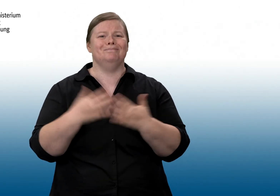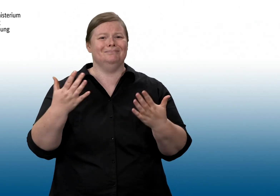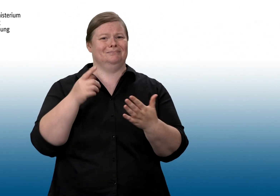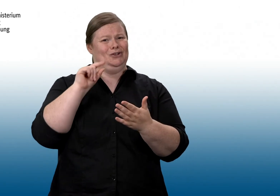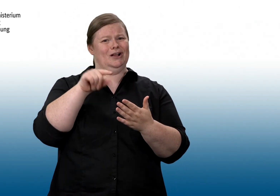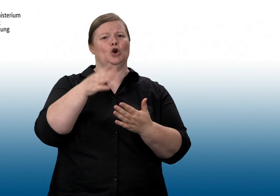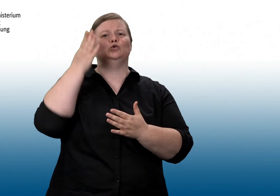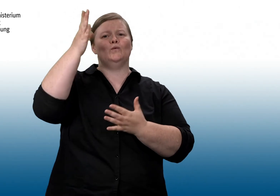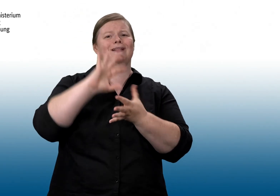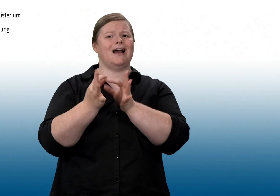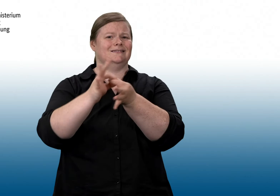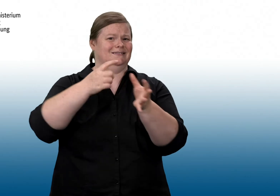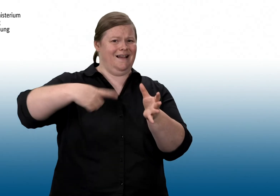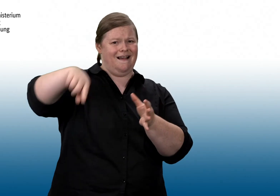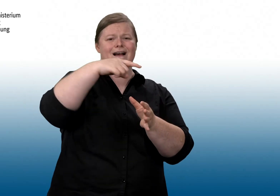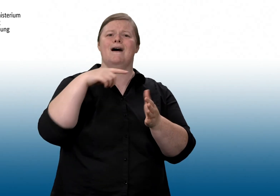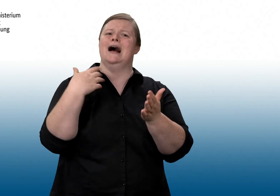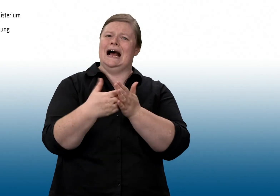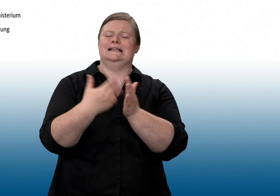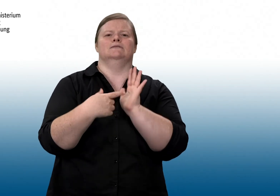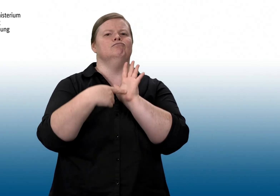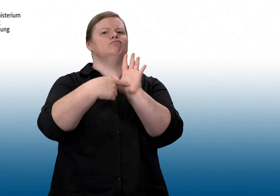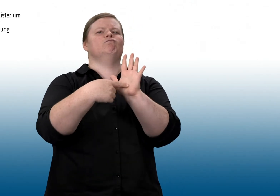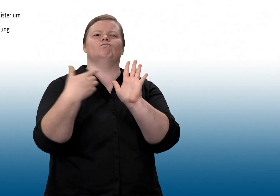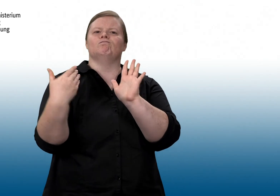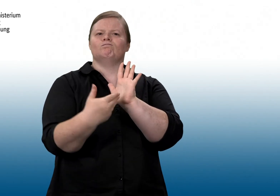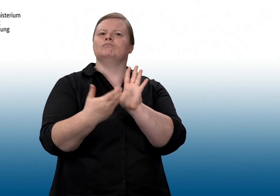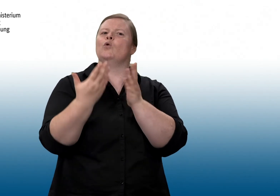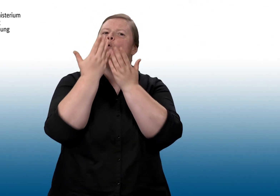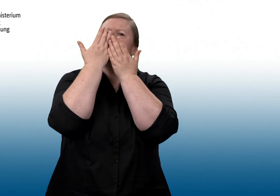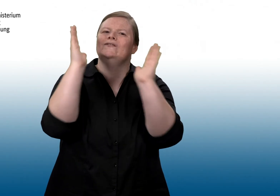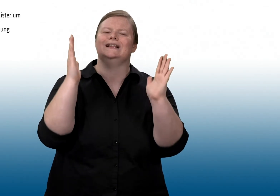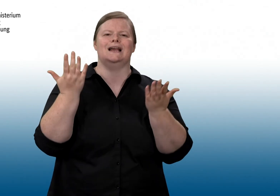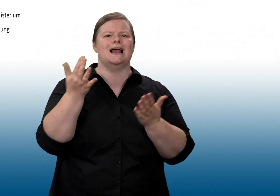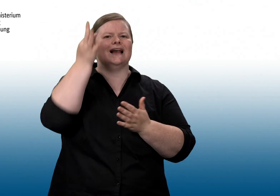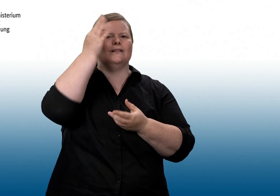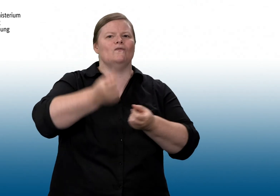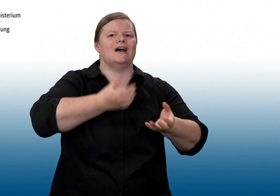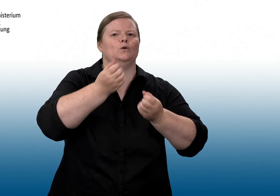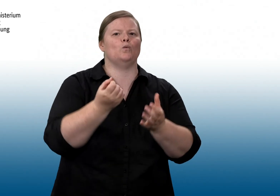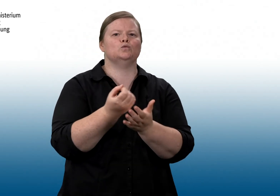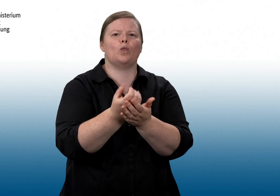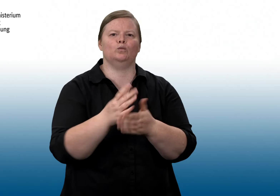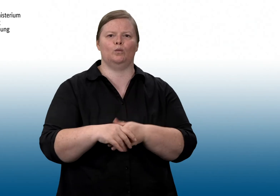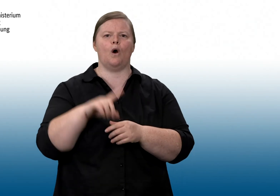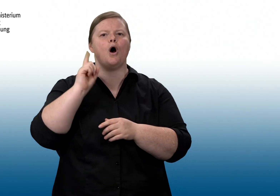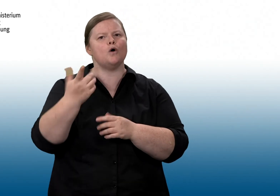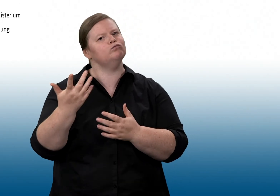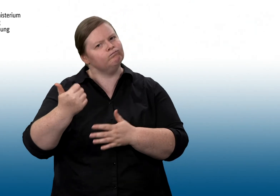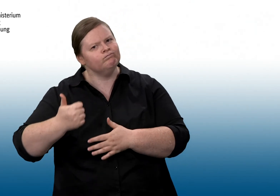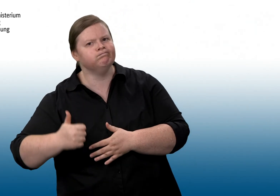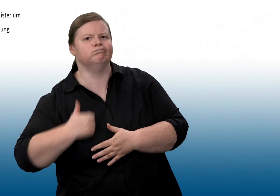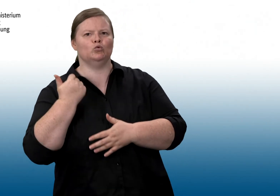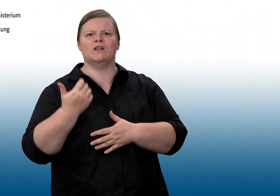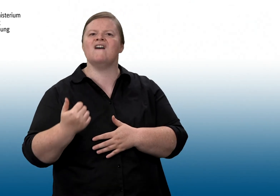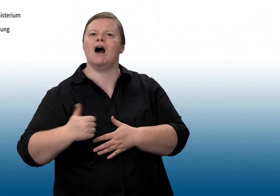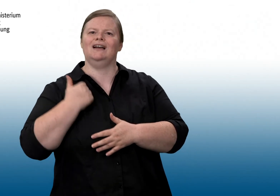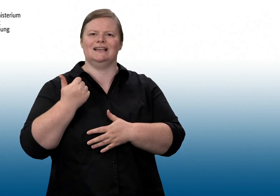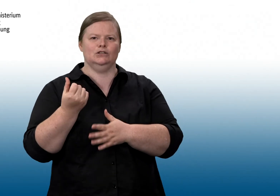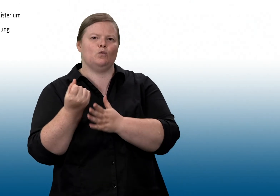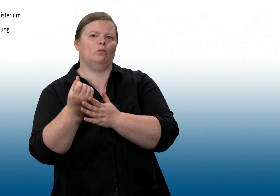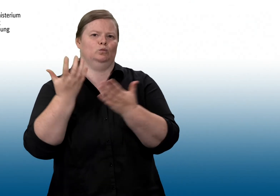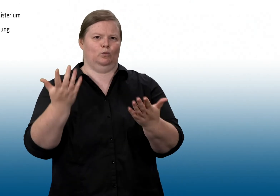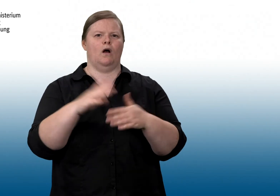Damit verkörpern Zukunftscluster eine offene Innovations- und Wagniskultur,